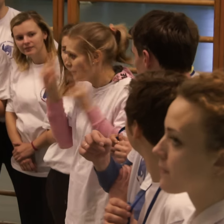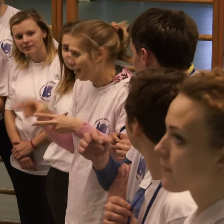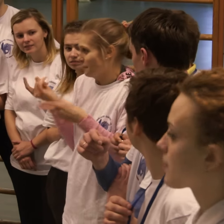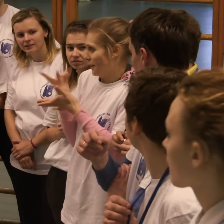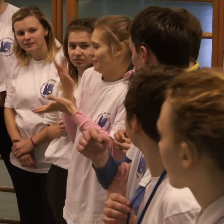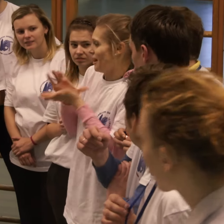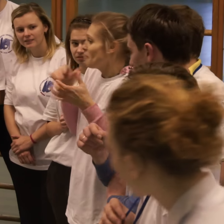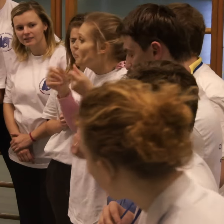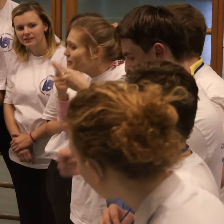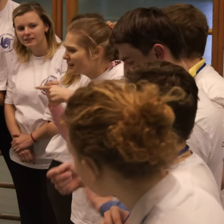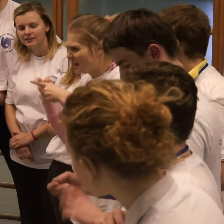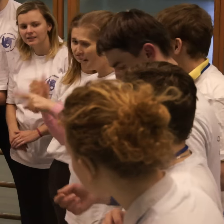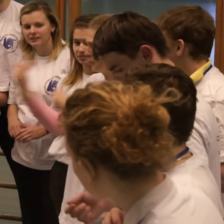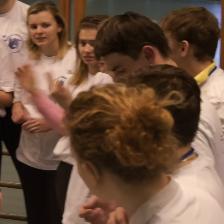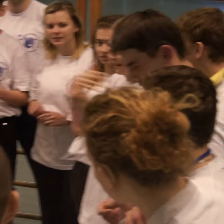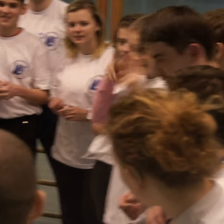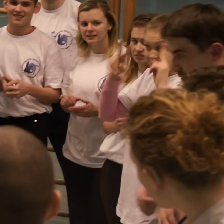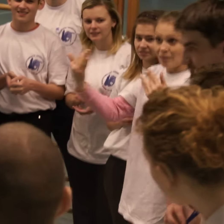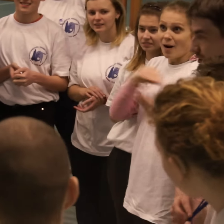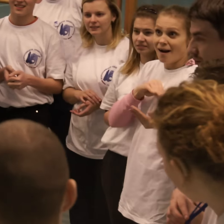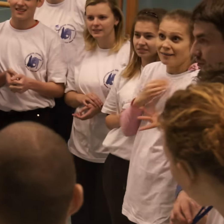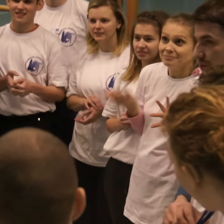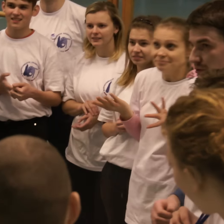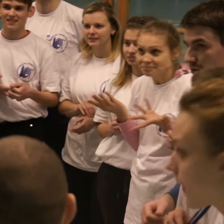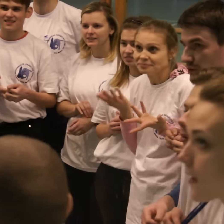Правильная техника работы - не винить других, а наоборот